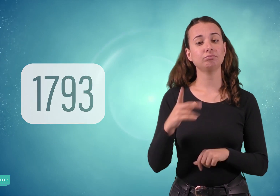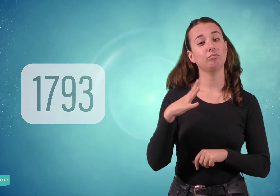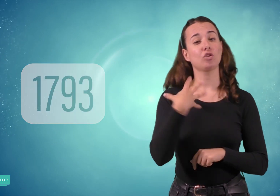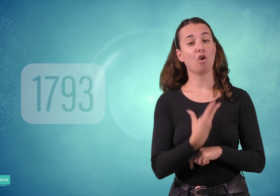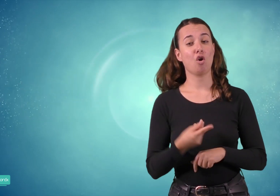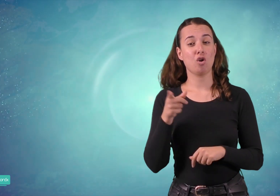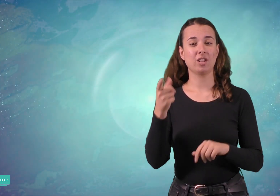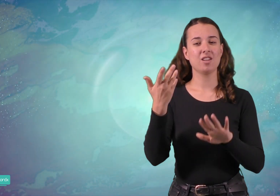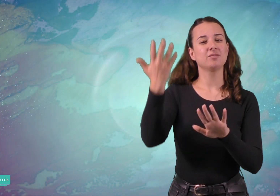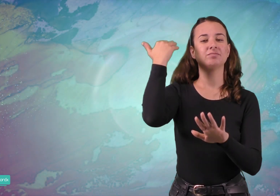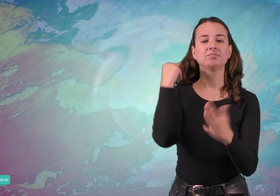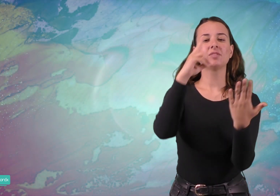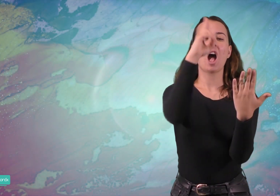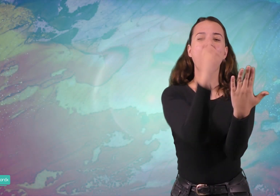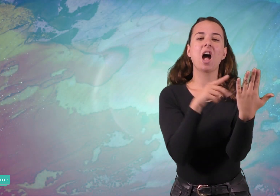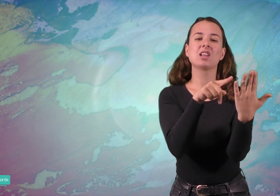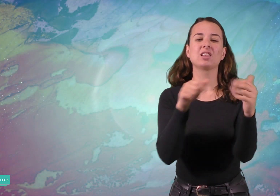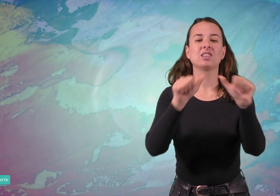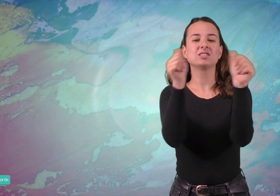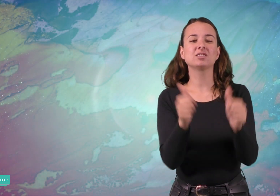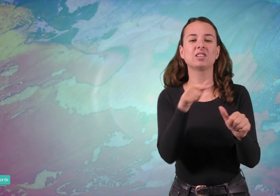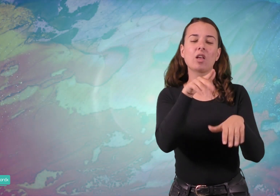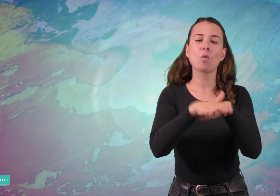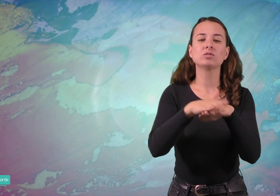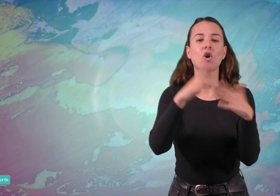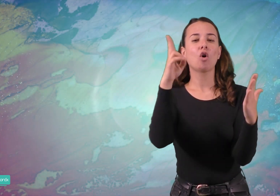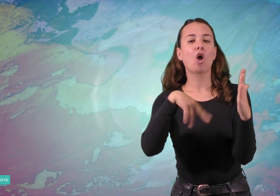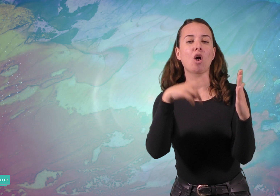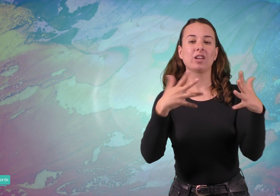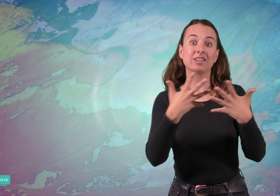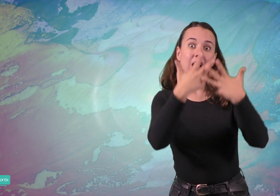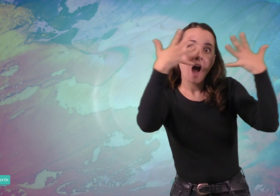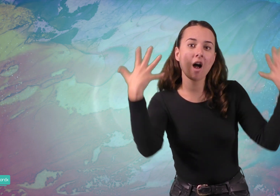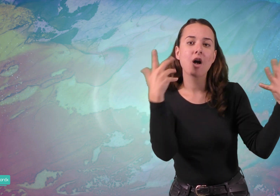Da questo momento, lo stile di Goya, che è sempre stato caratterizzato dall’uso di colori chiari